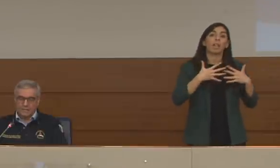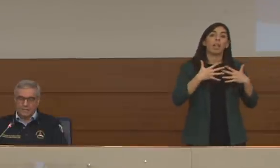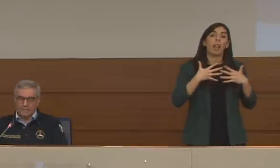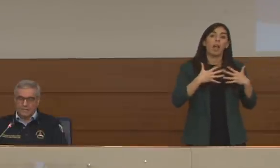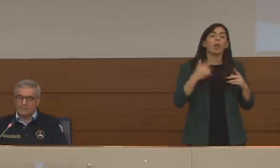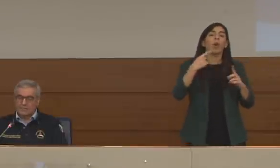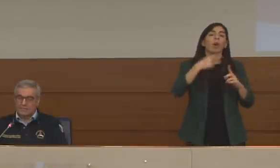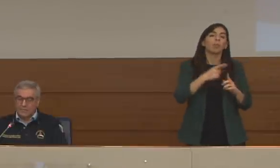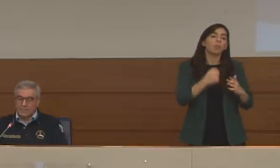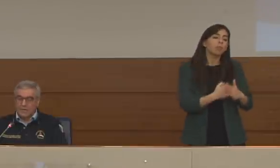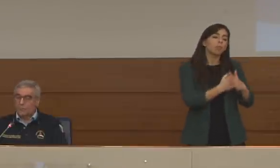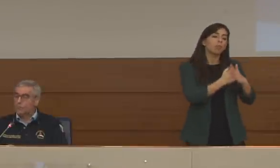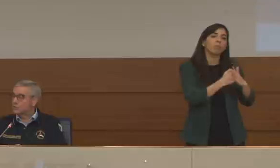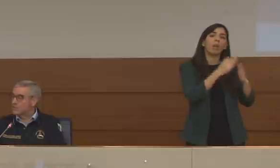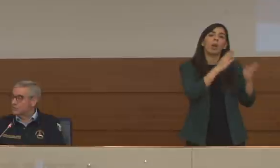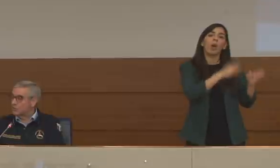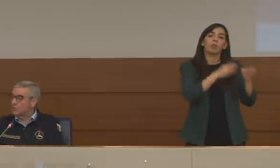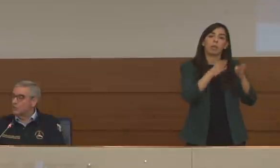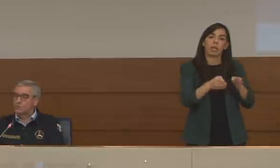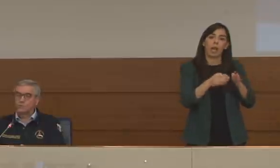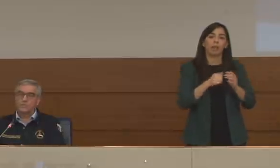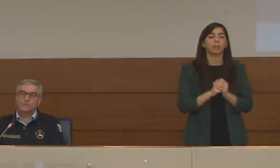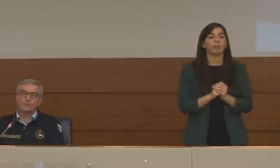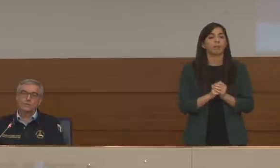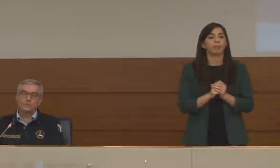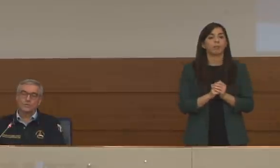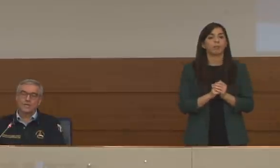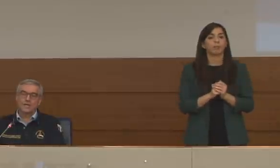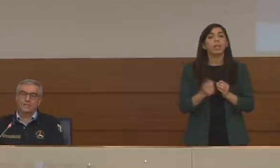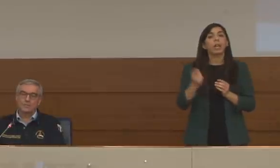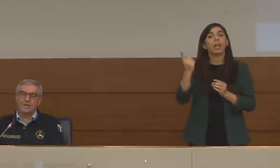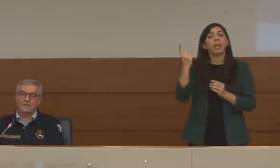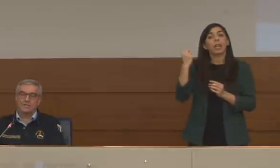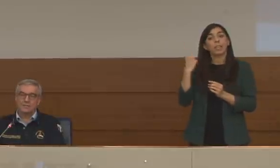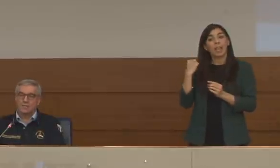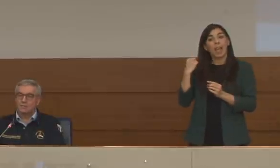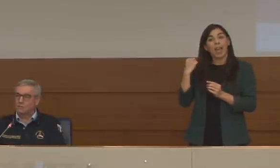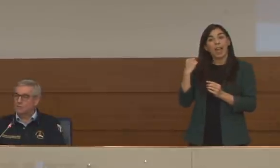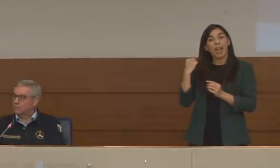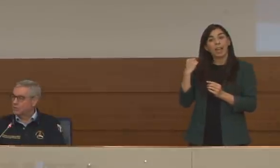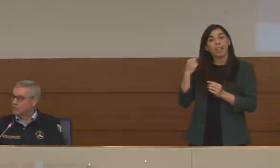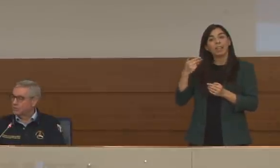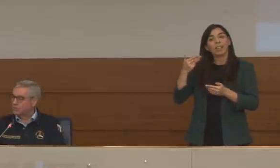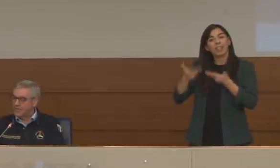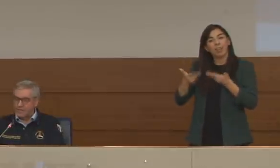Rispetto a ieri abbiamo speso su questo conto corrente ben 6 milioni e 400 mila euro.